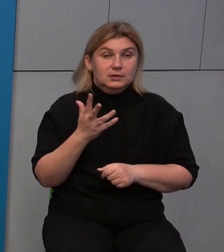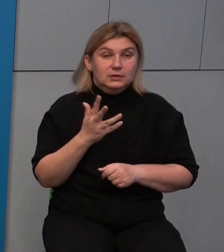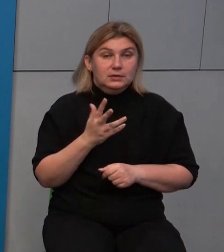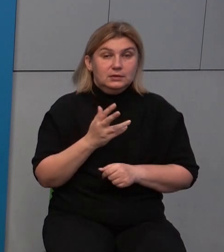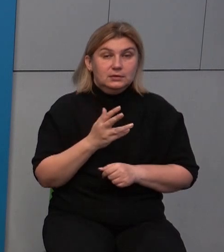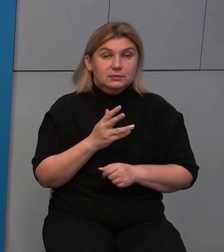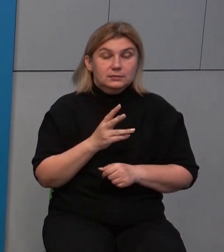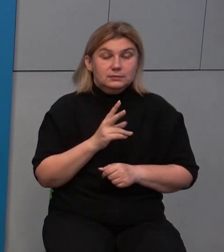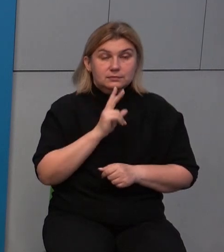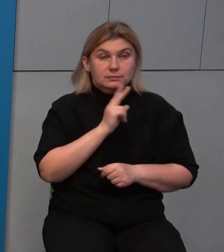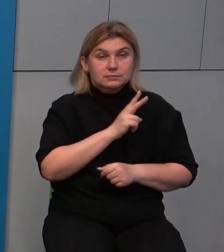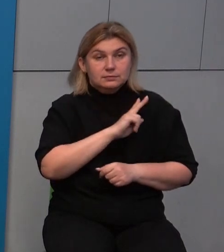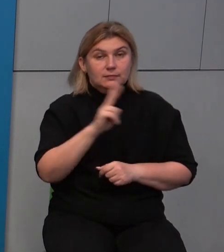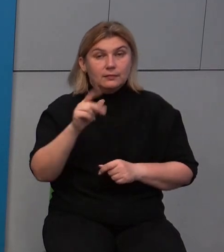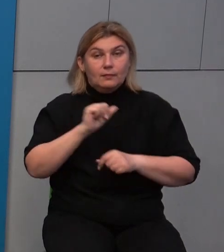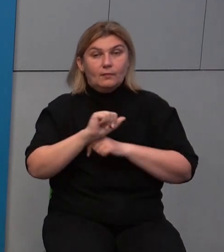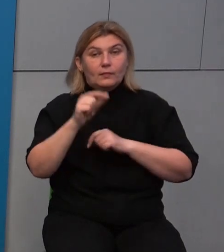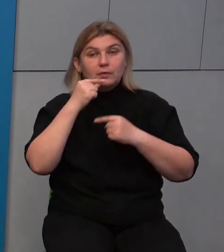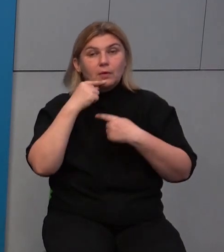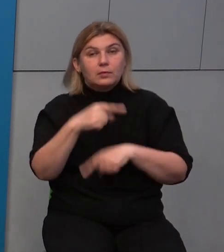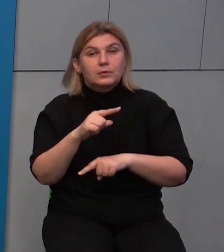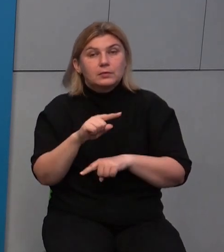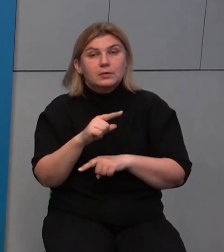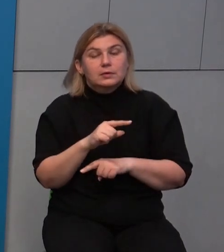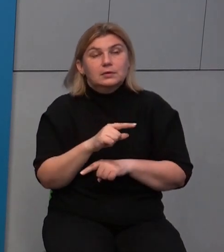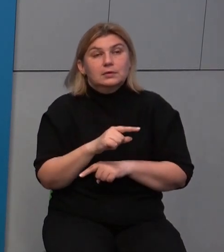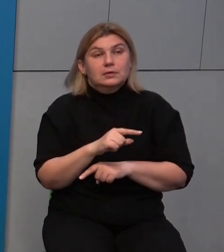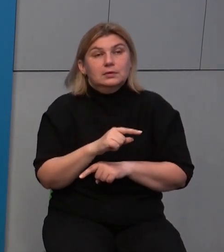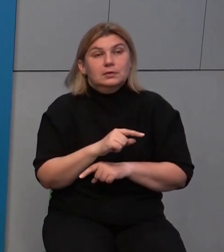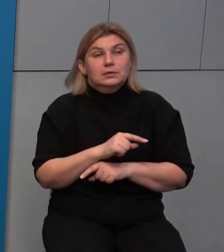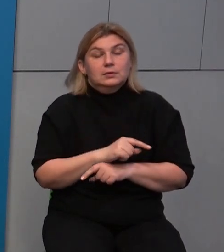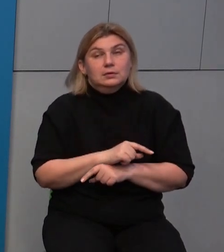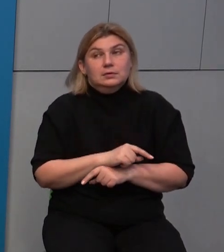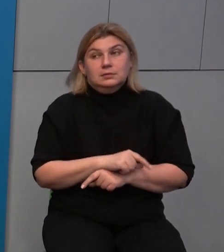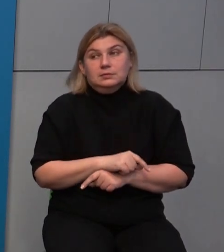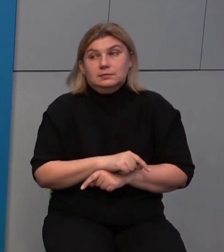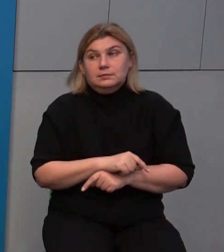Każdy z nich jest odpowiedzialny za inną gałąź